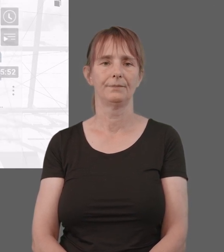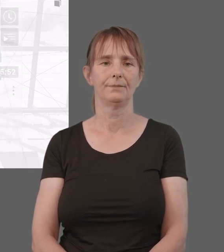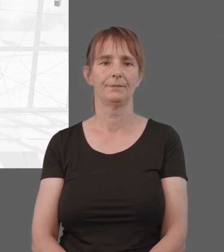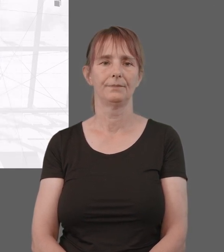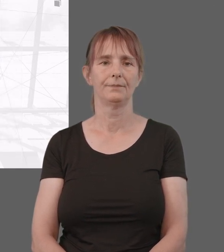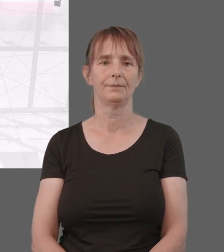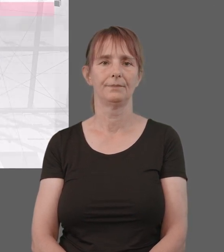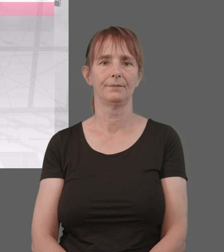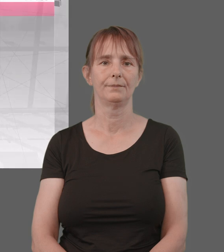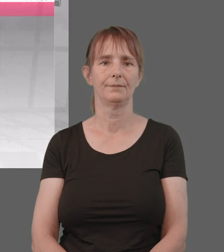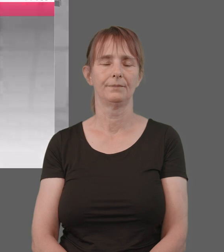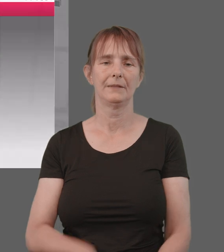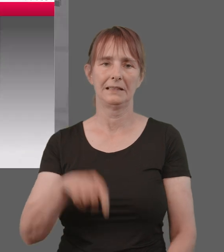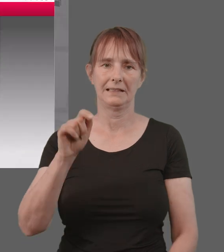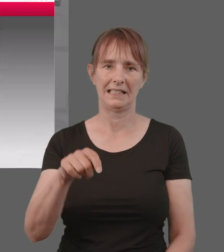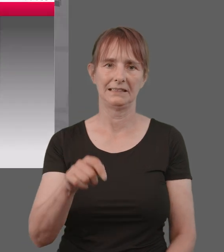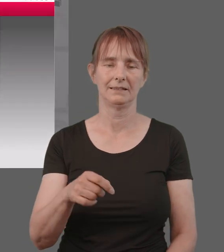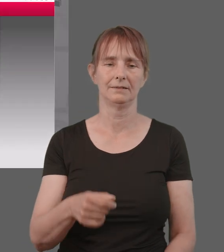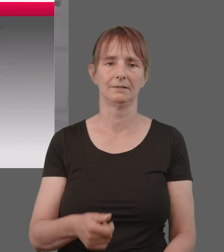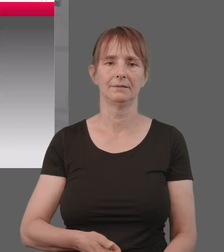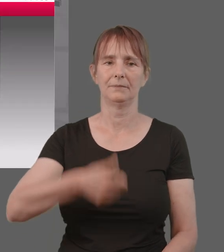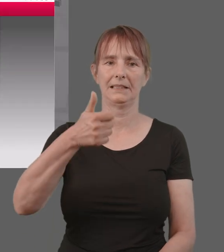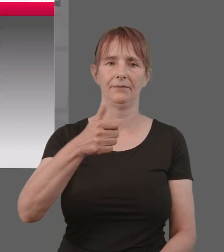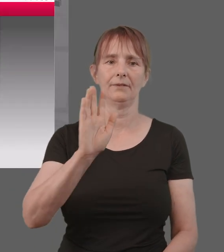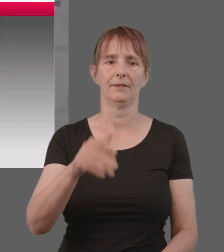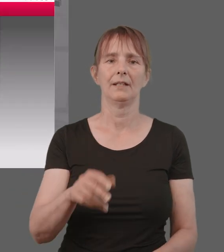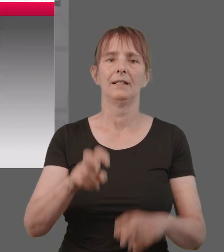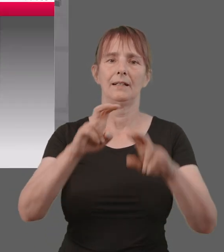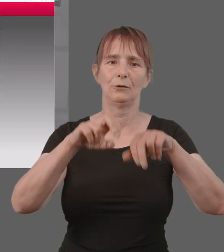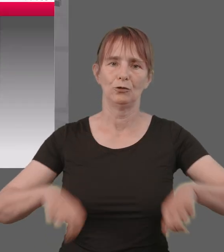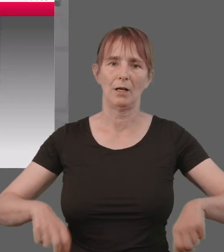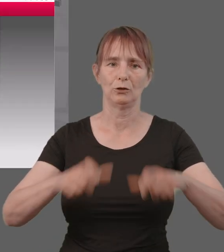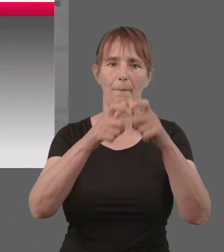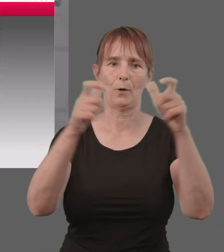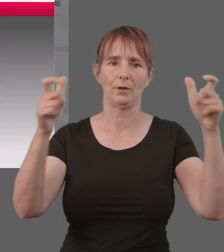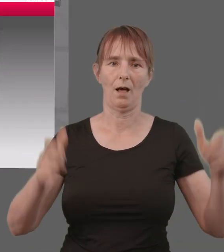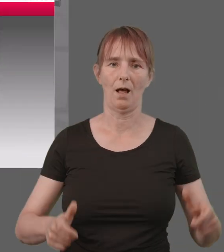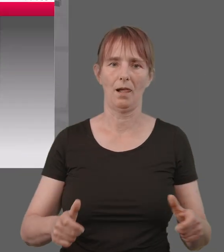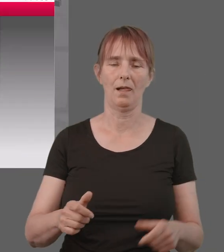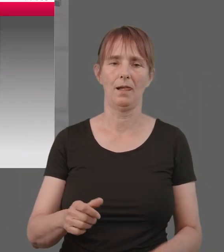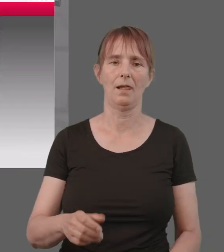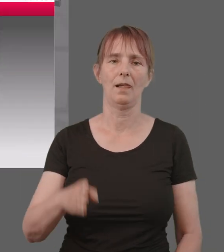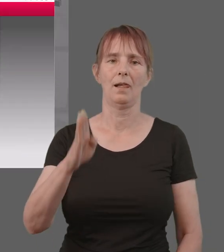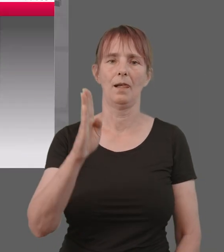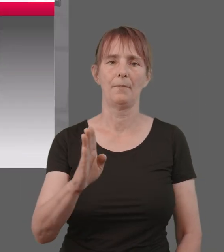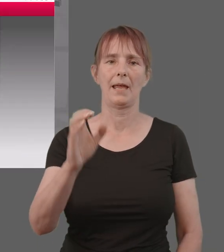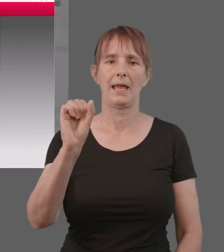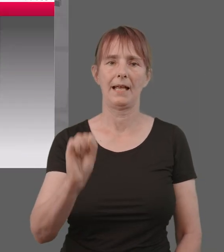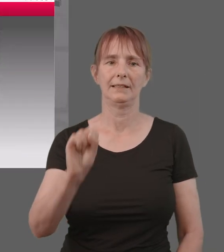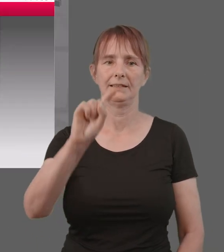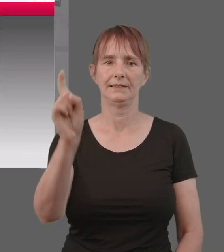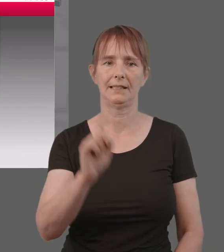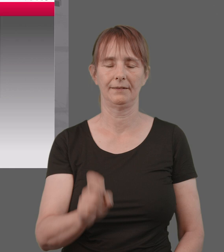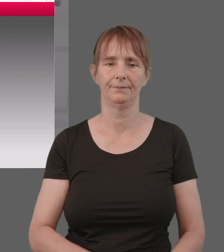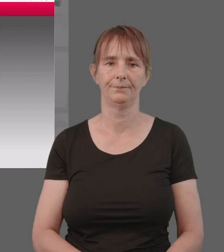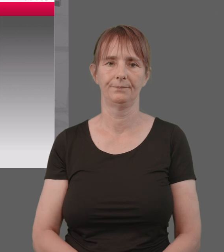Suche im Rechereportal BSZ. Zuerst sollte nach dem gewünschten Titel gesucht werden. Dabei ist